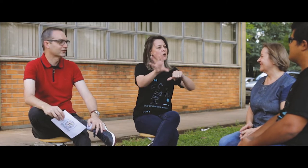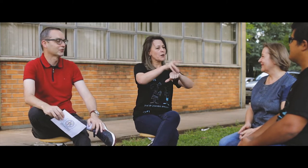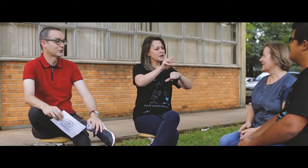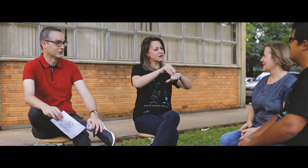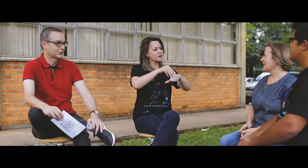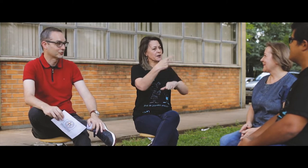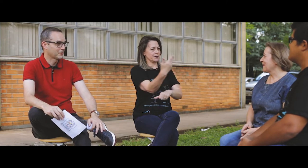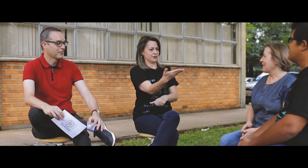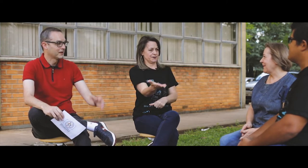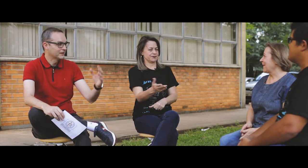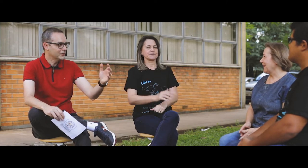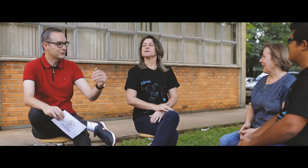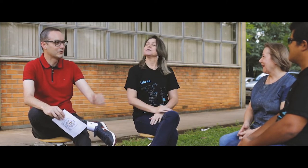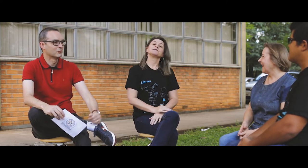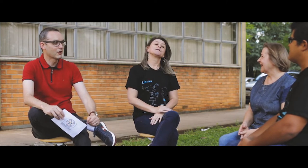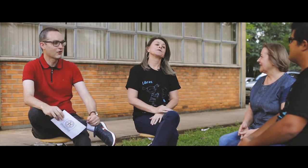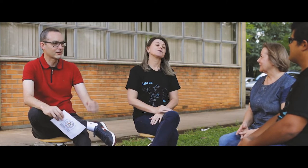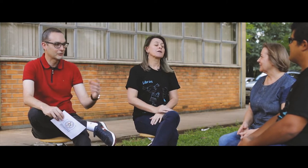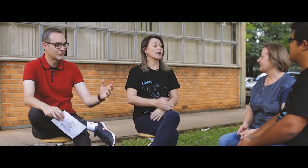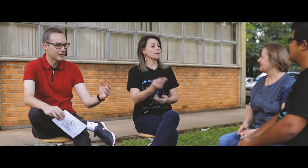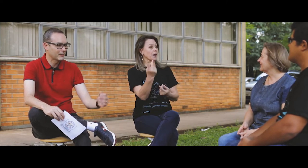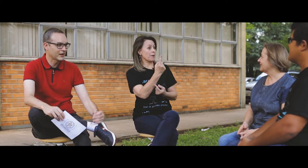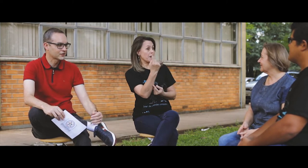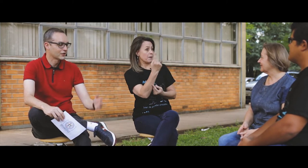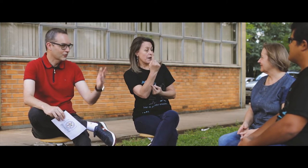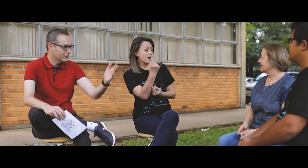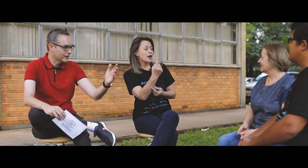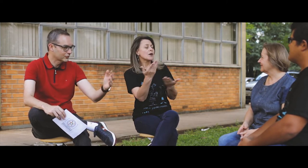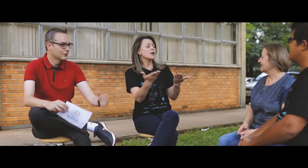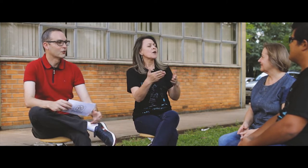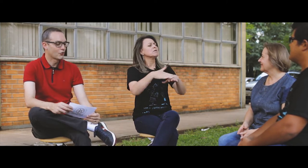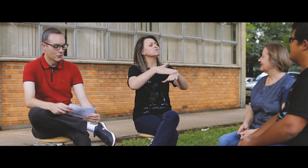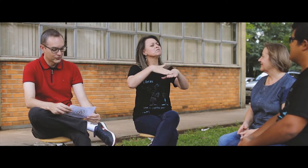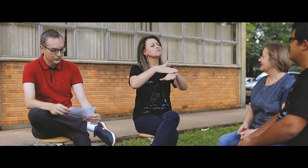conosco. Neste primeiro bloco, nessa primeira parte converso com o professor